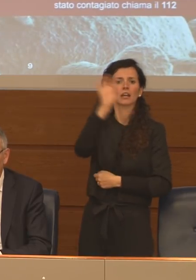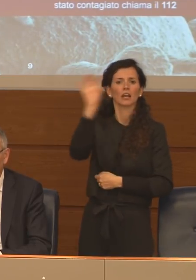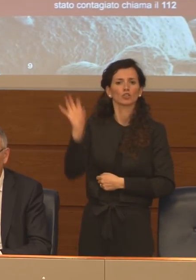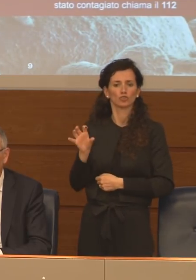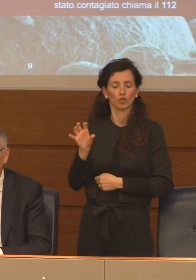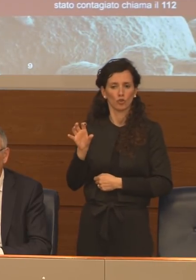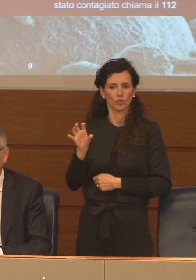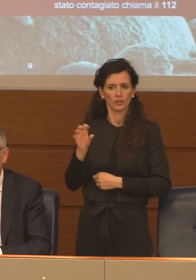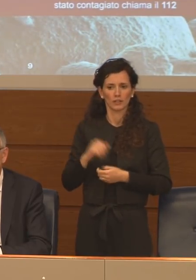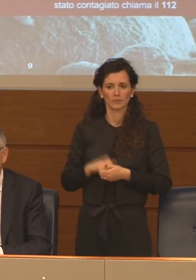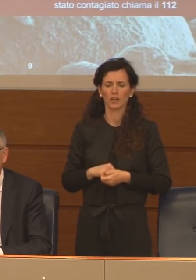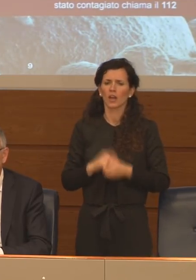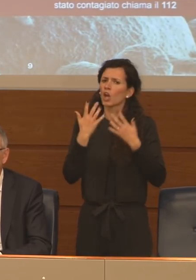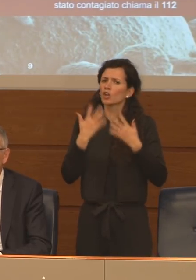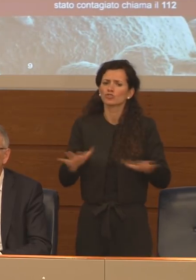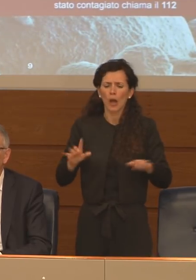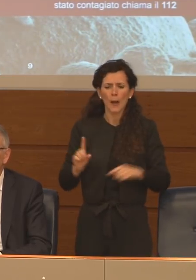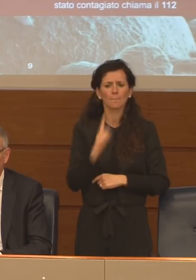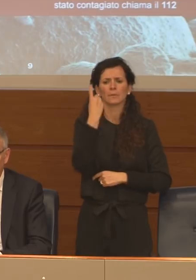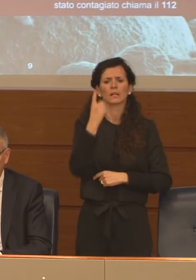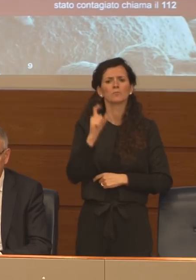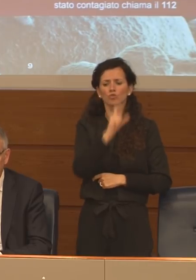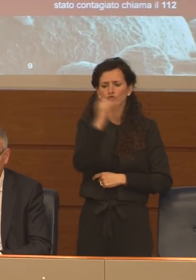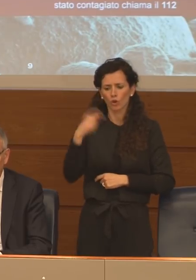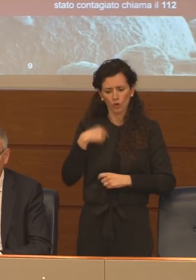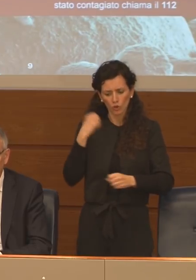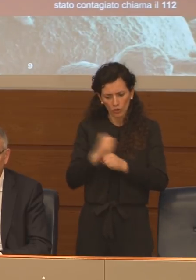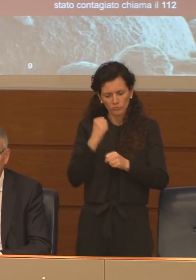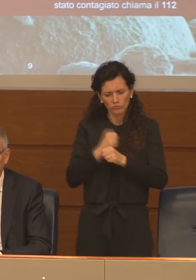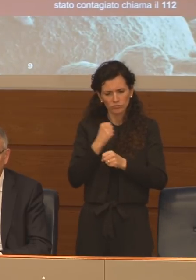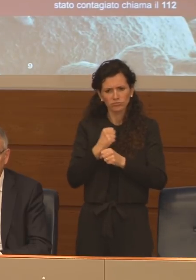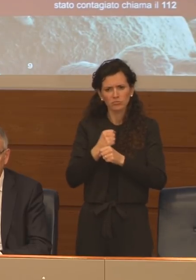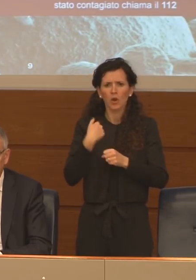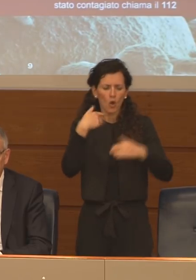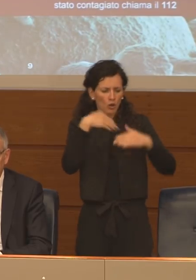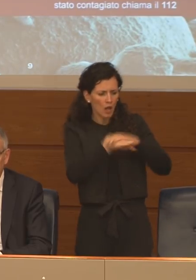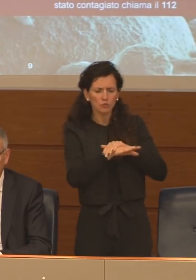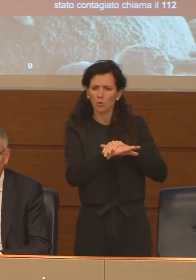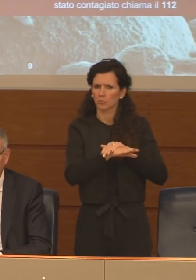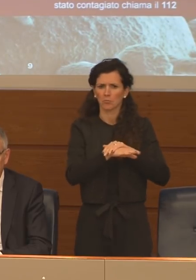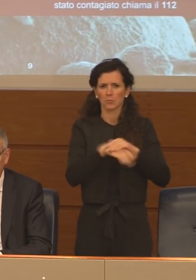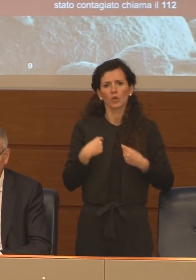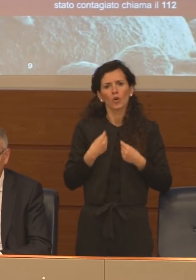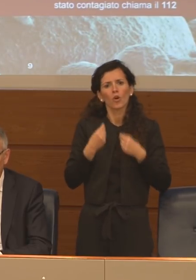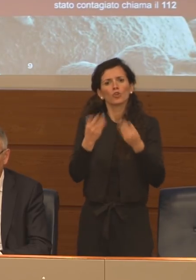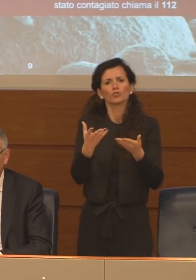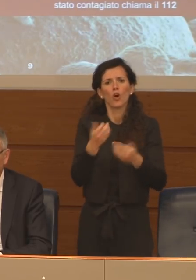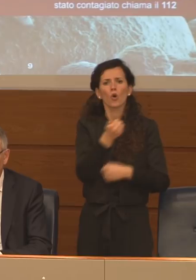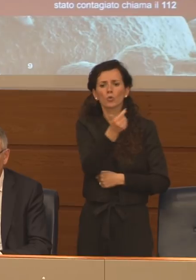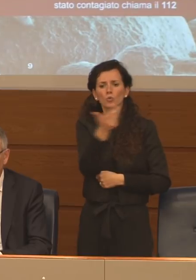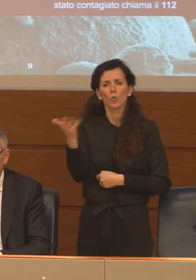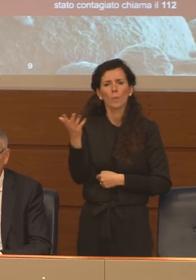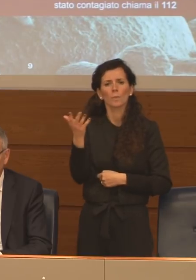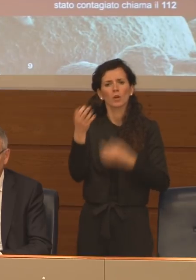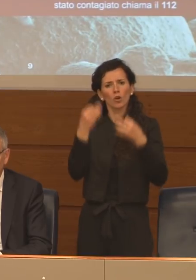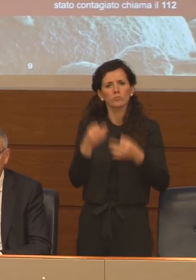nascondere alcuna informazione noi abbiamo dato il dato delle regioni ed è da